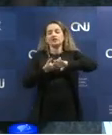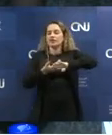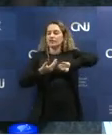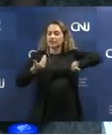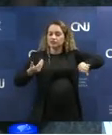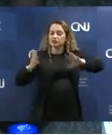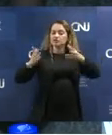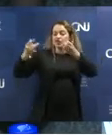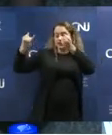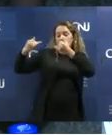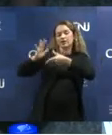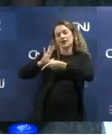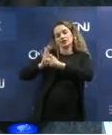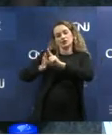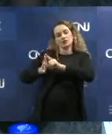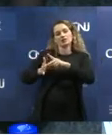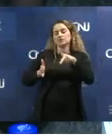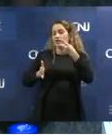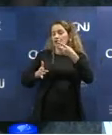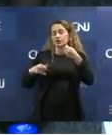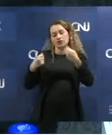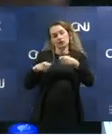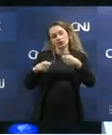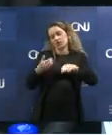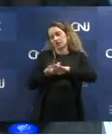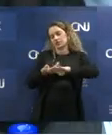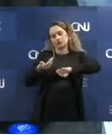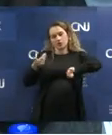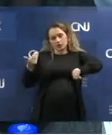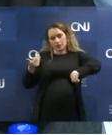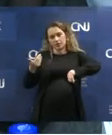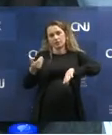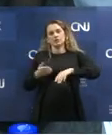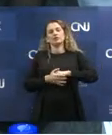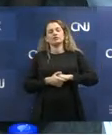anteriormente pelos que me antecederam, vou neste ponto também acompanhar